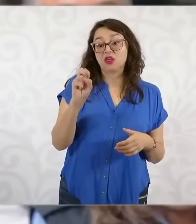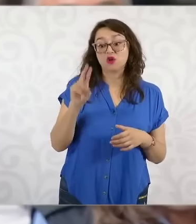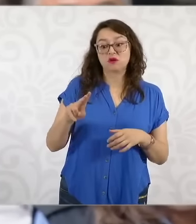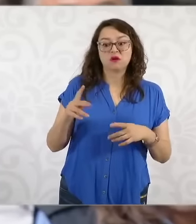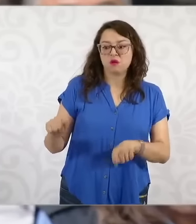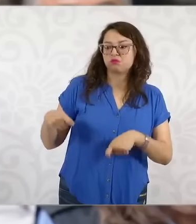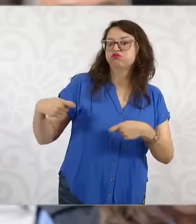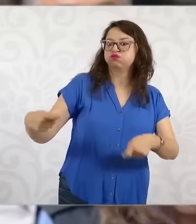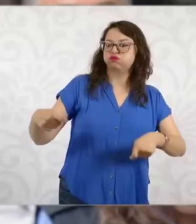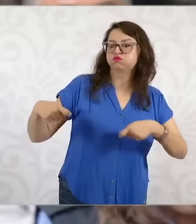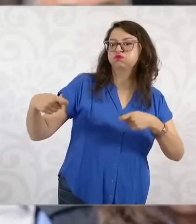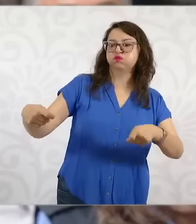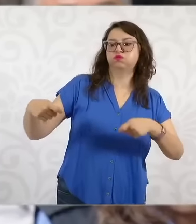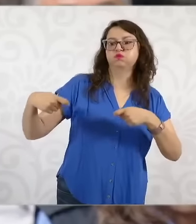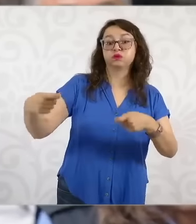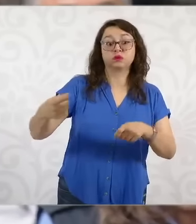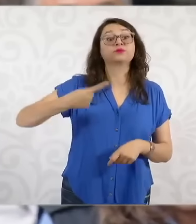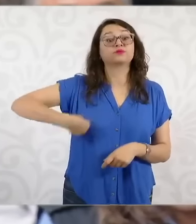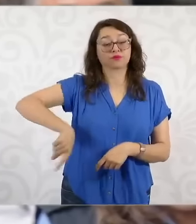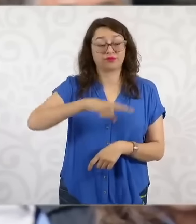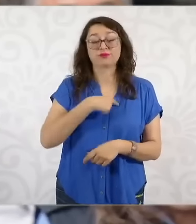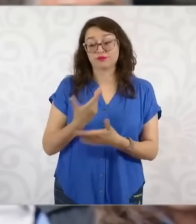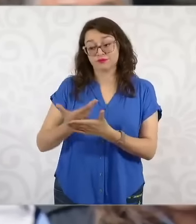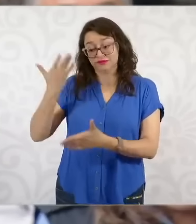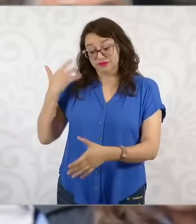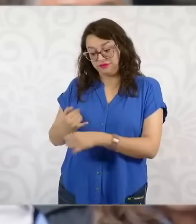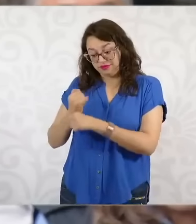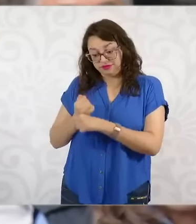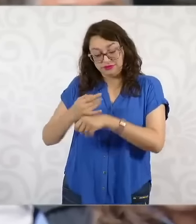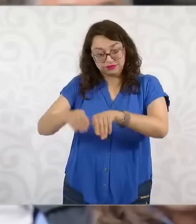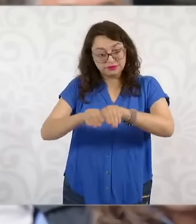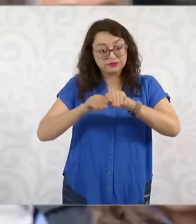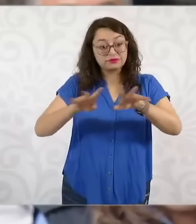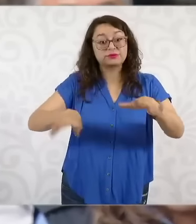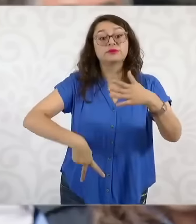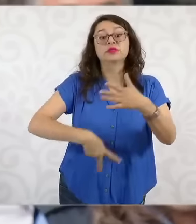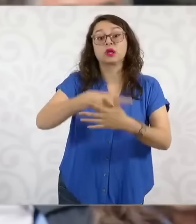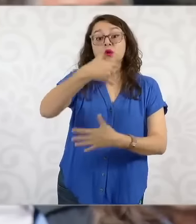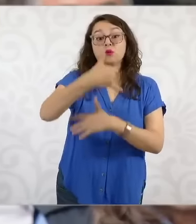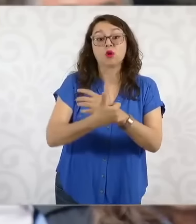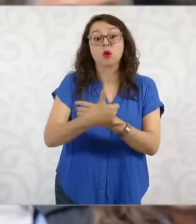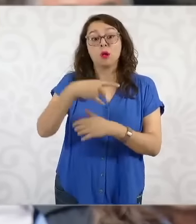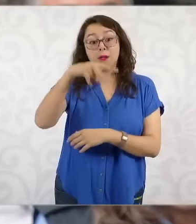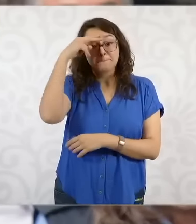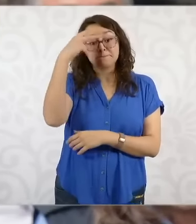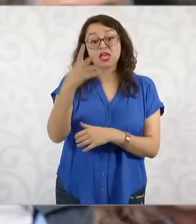recordar en la revista Contralínea publicamos el proyecto, este proyecto que se llamó México 2030,